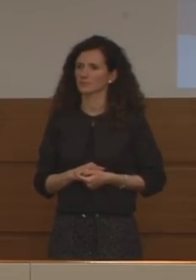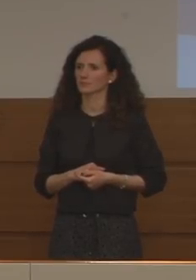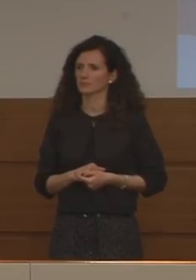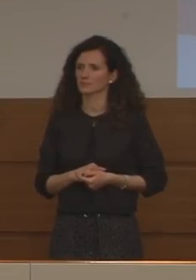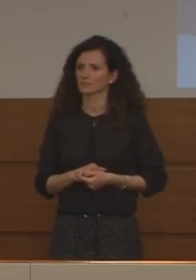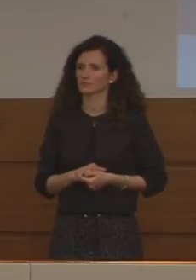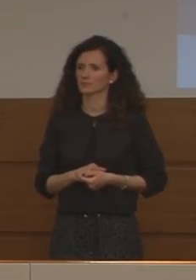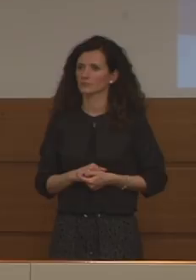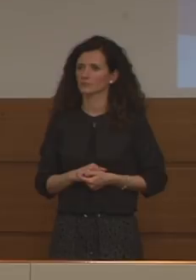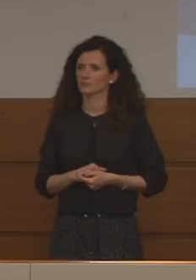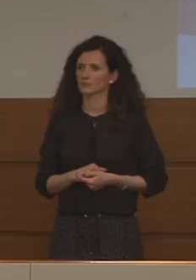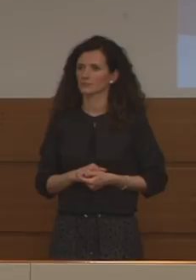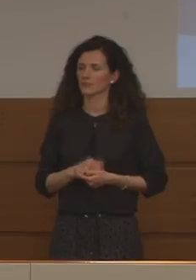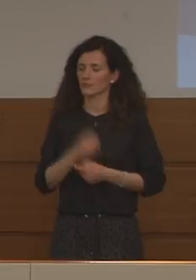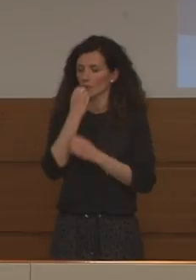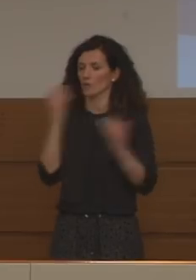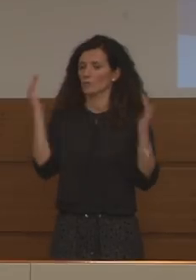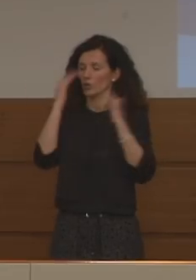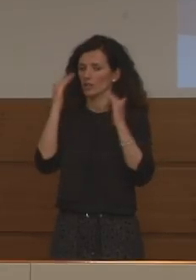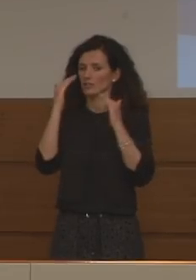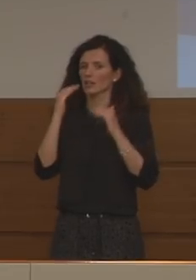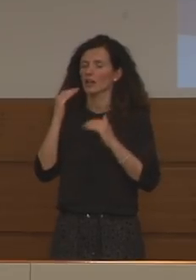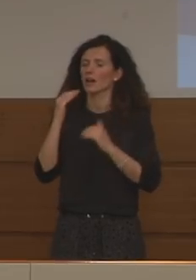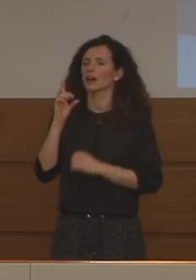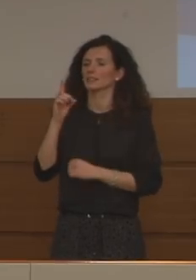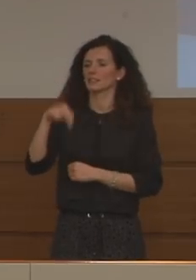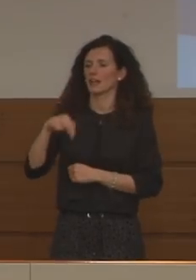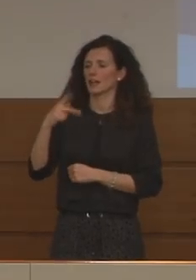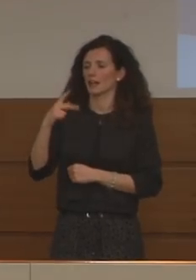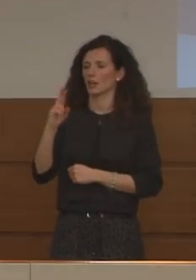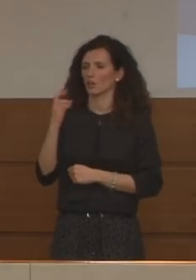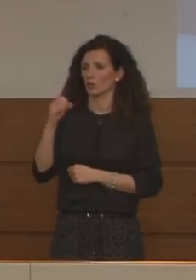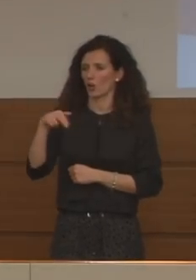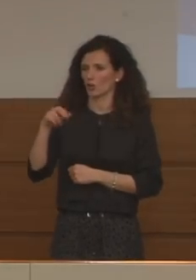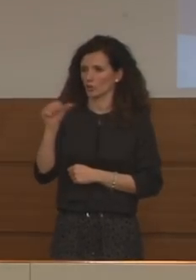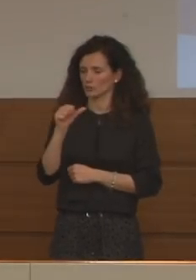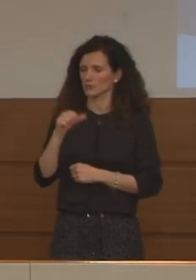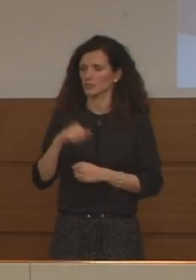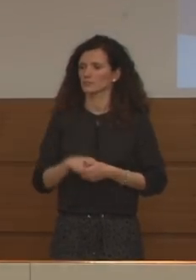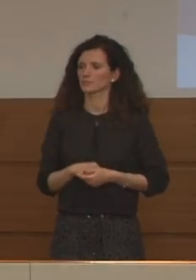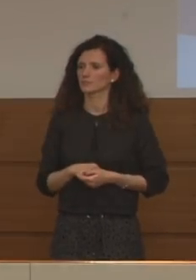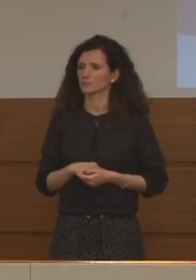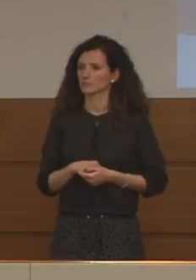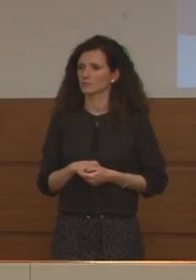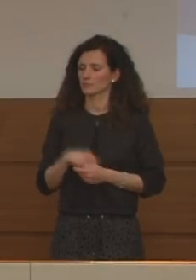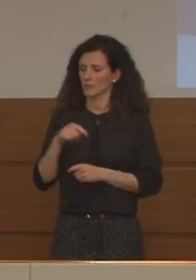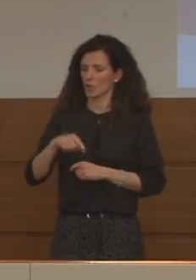Buonasera, Giorgia Sodaro, Adnkronos. Oggi il viceministro Sileri ha